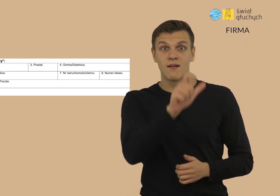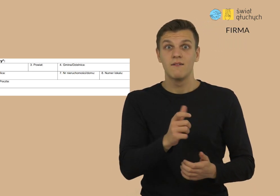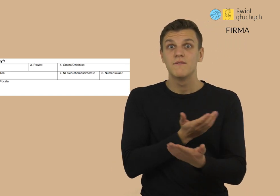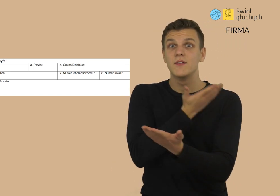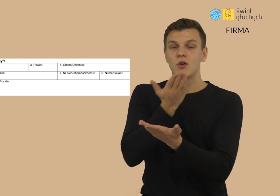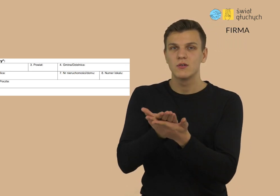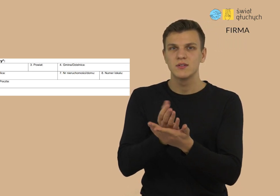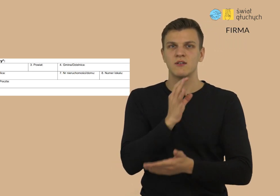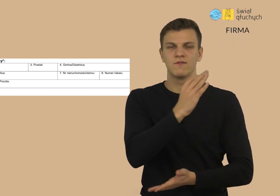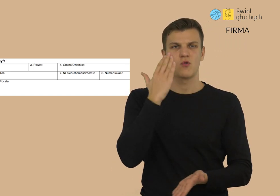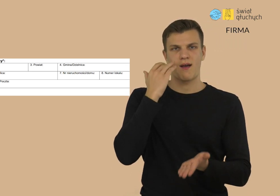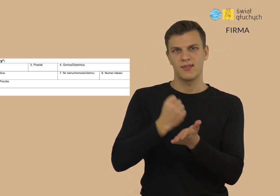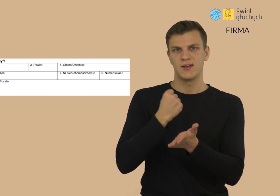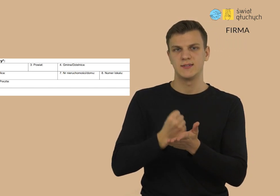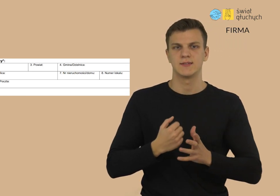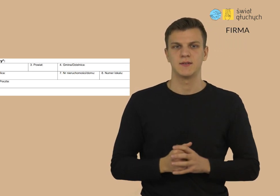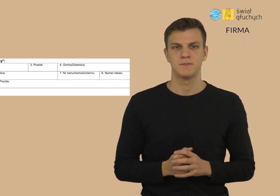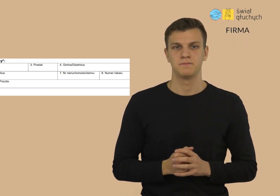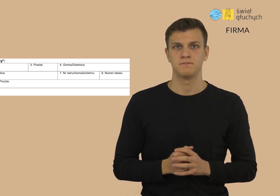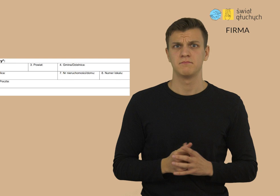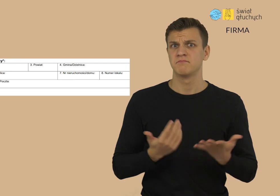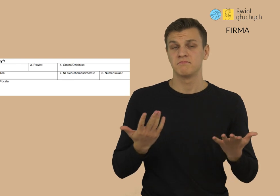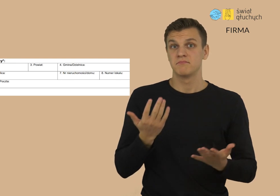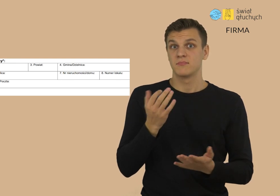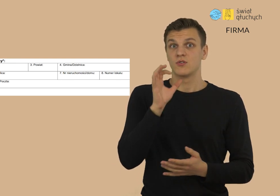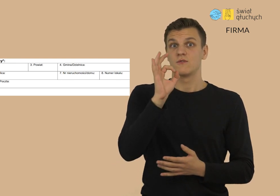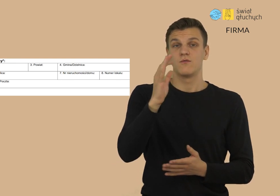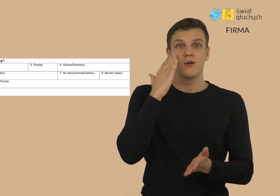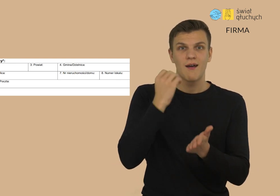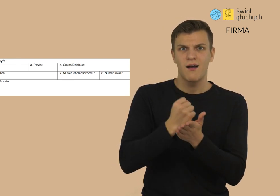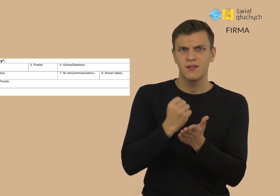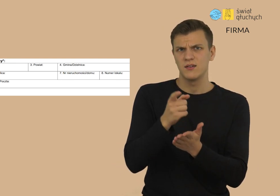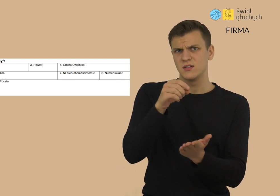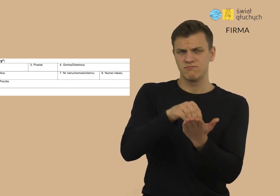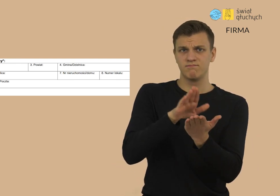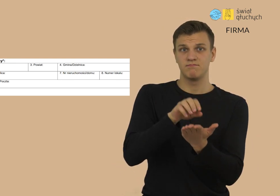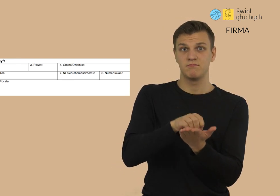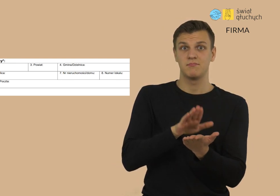4. Adres zamieszkania wnioskodawcy. Wypełniasz swój adres zamieszkania.